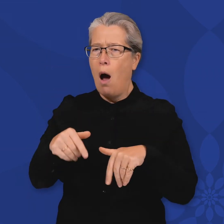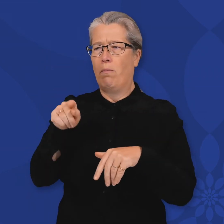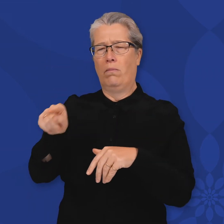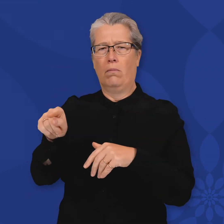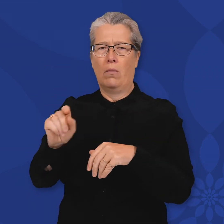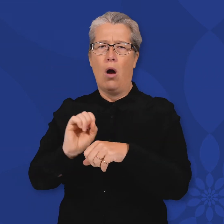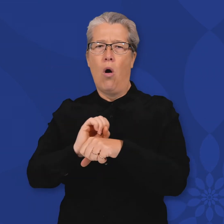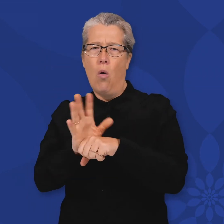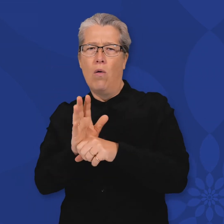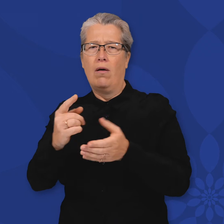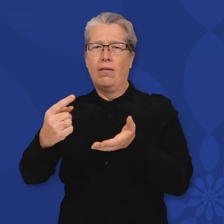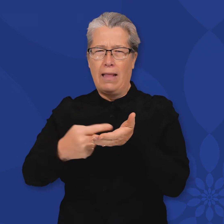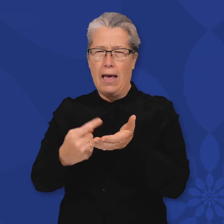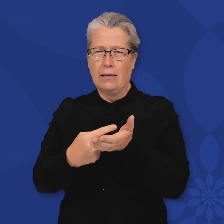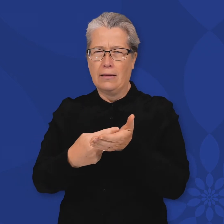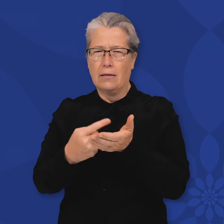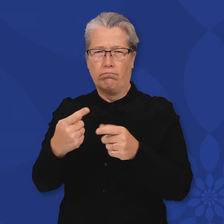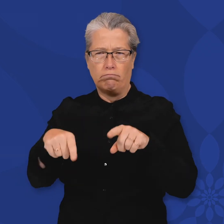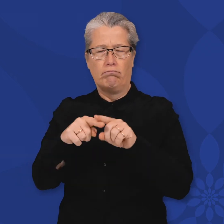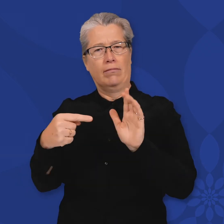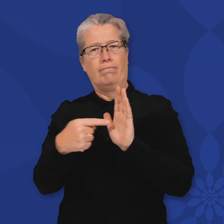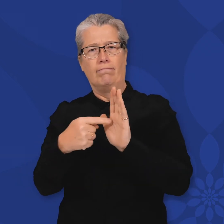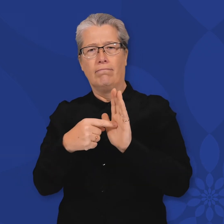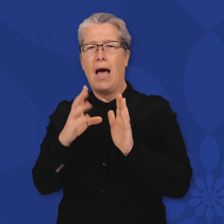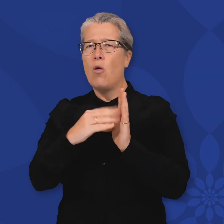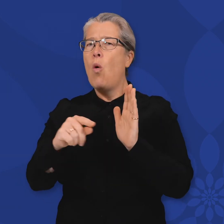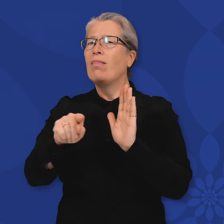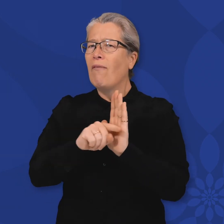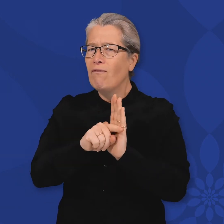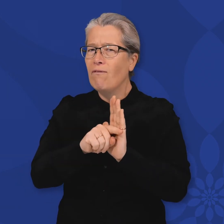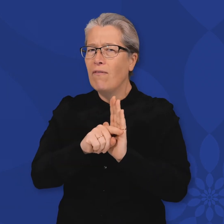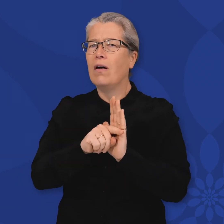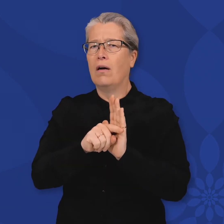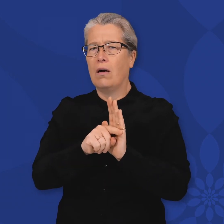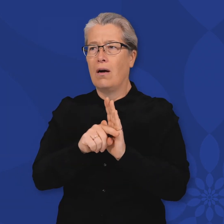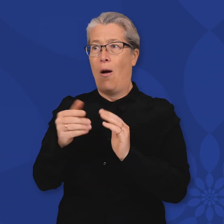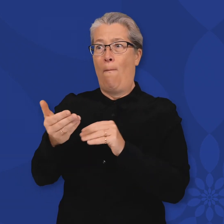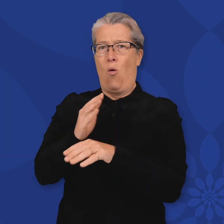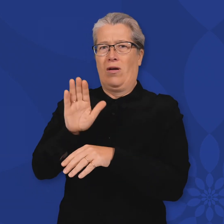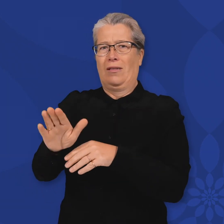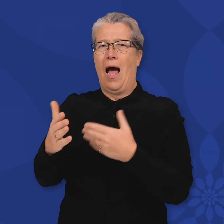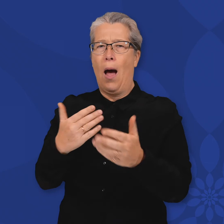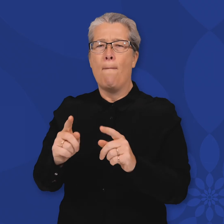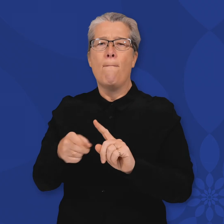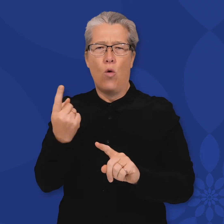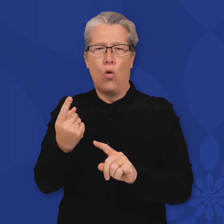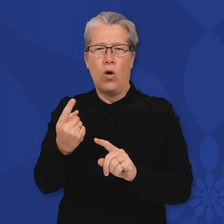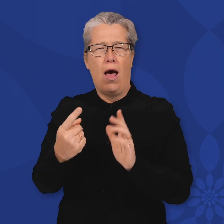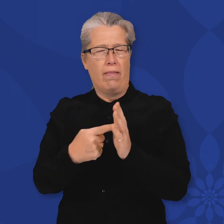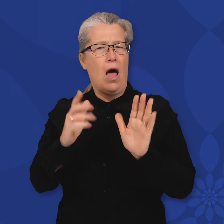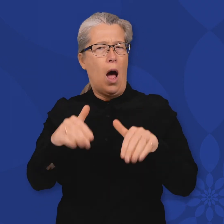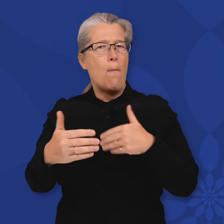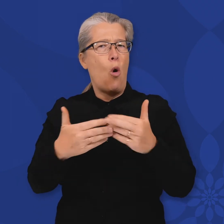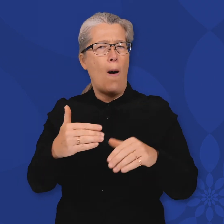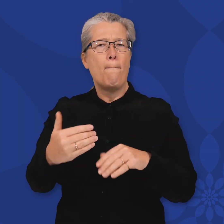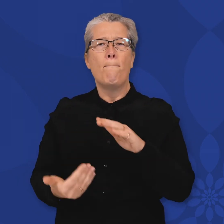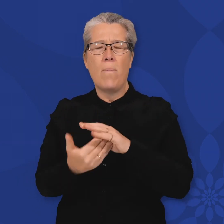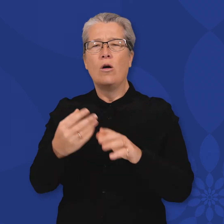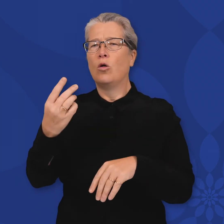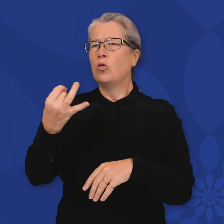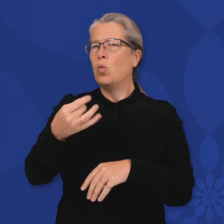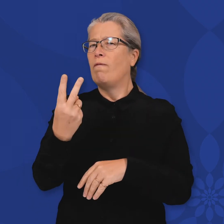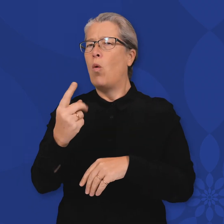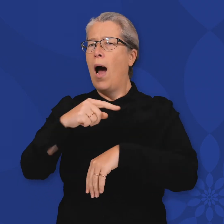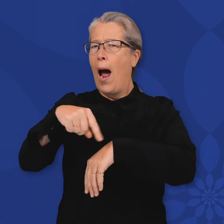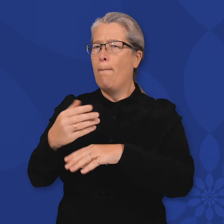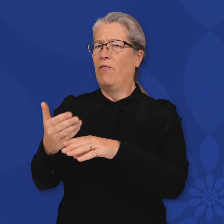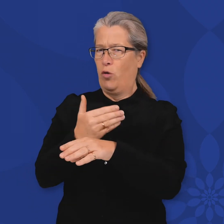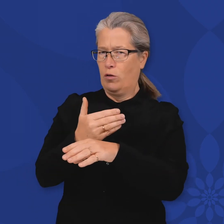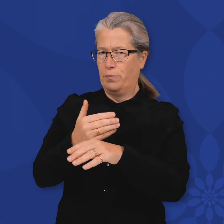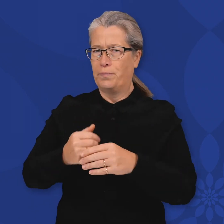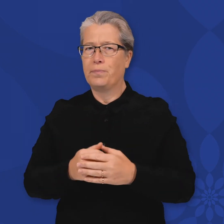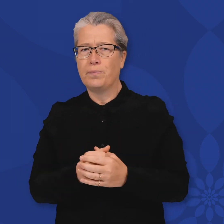över ett negativt resultat av ett covid-19-test som tagits högst 72 timmar före arbetet börjat.